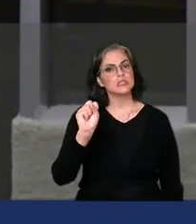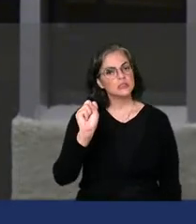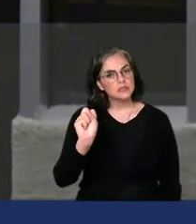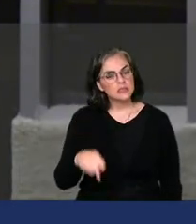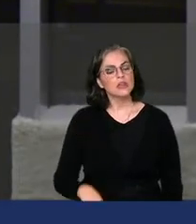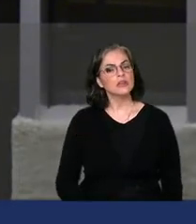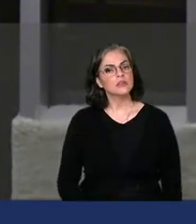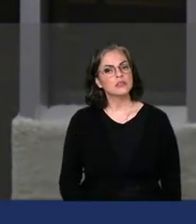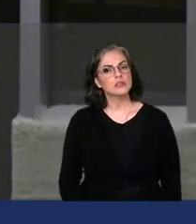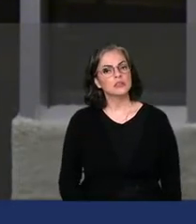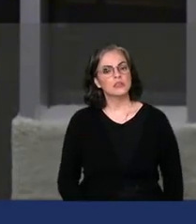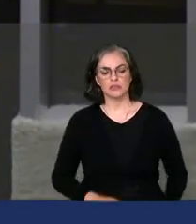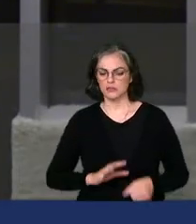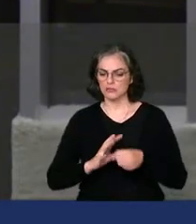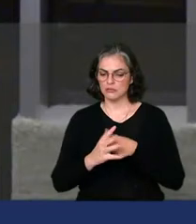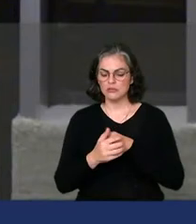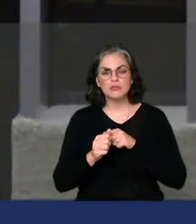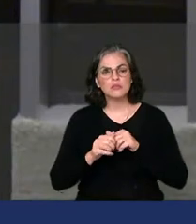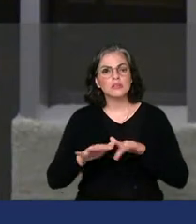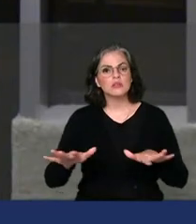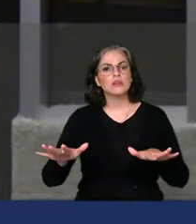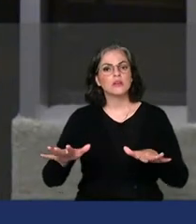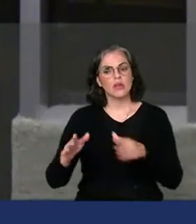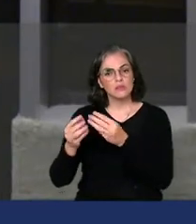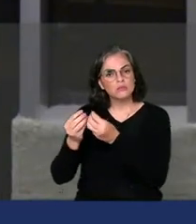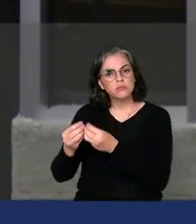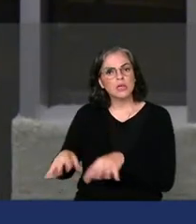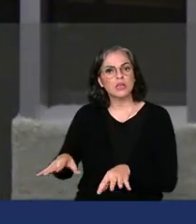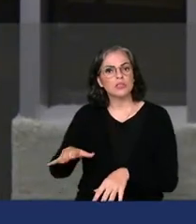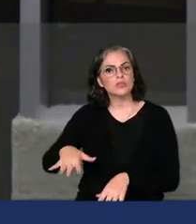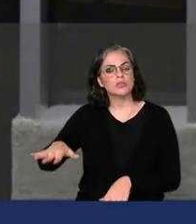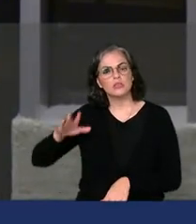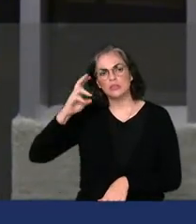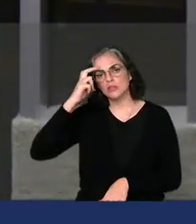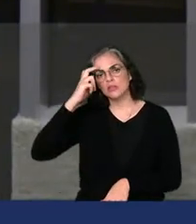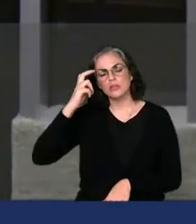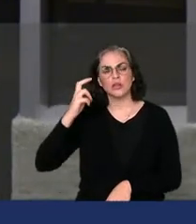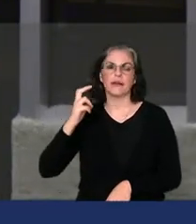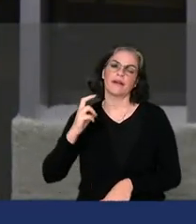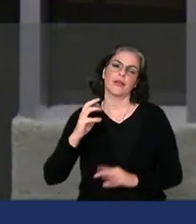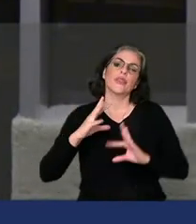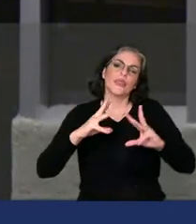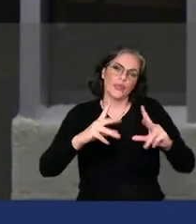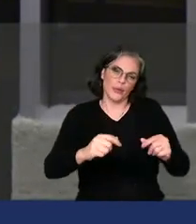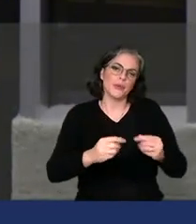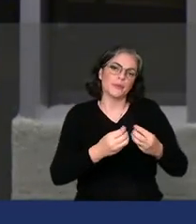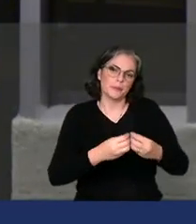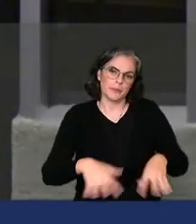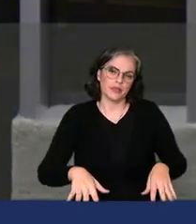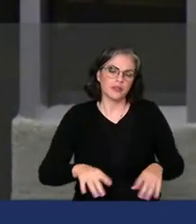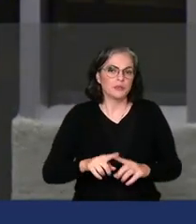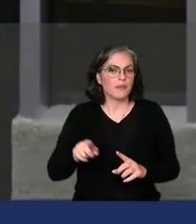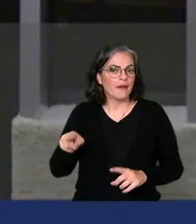PAULO GUSTAVO PORQUE A PANDEMIA ELA ATINGIU FORTEMENTE O SETOR CULTURAL DO PAÍS. TODOS FORAM ATINGIDOS E ESSA CASA ESTÁ FAZENDO